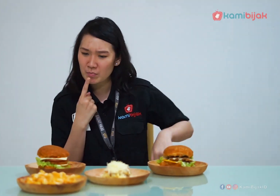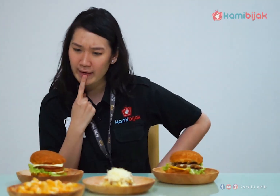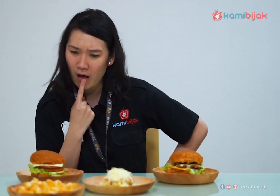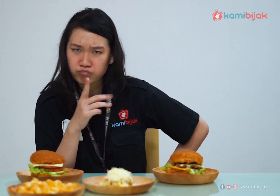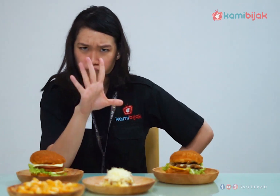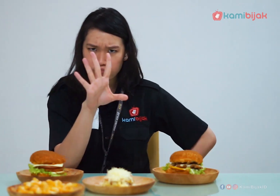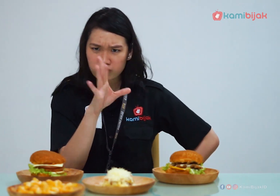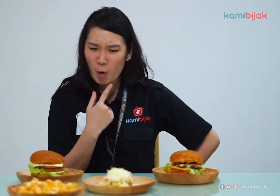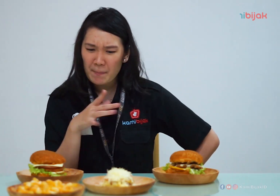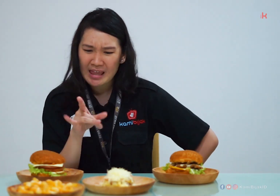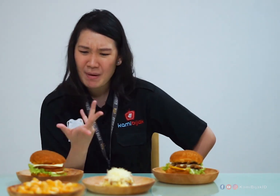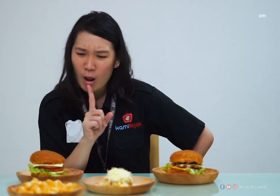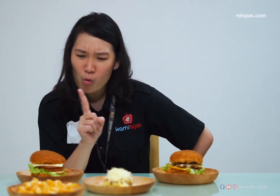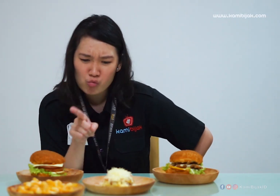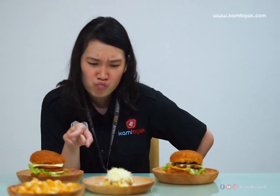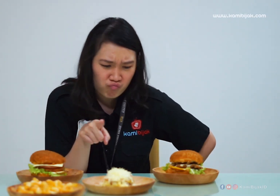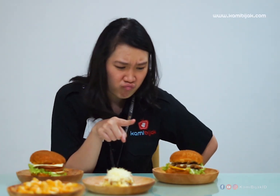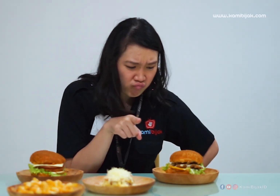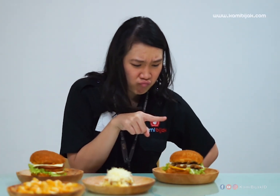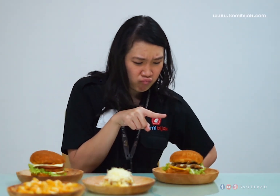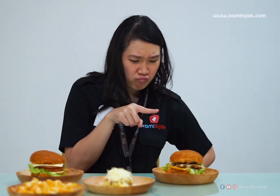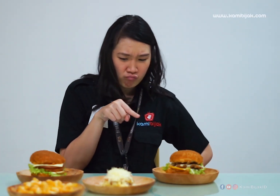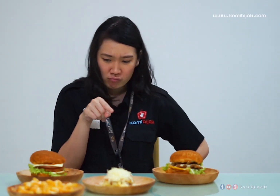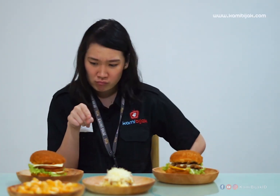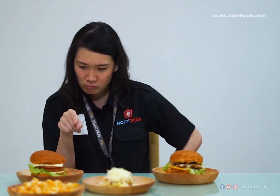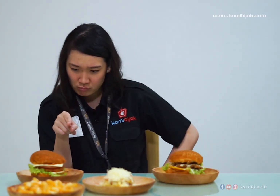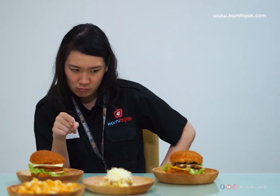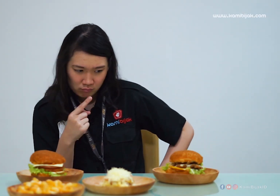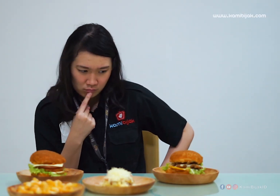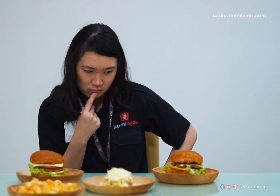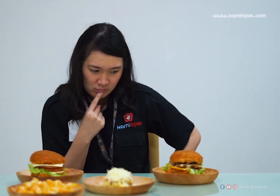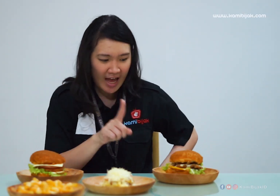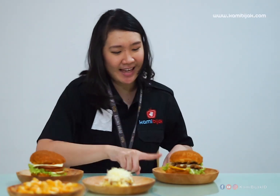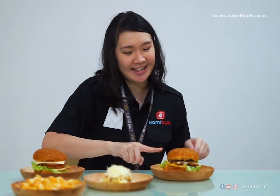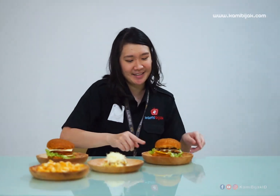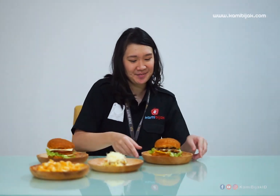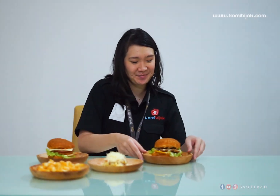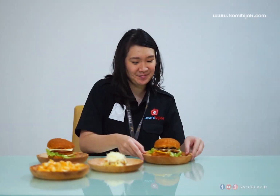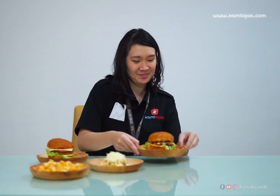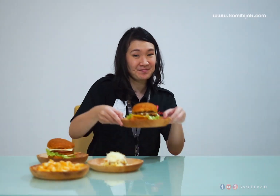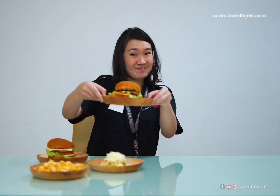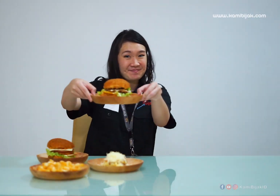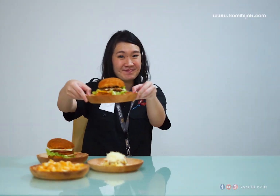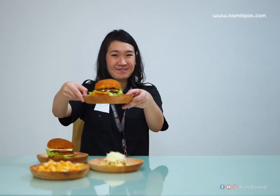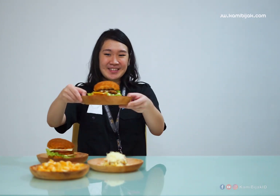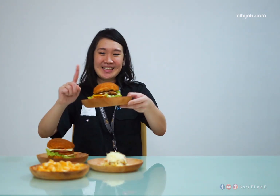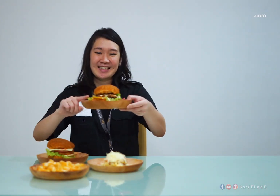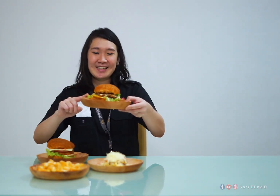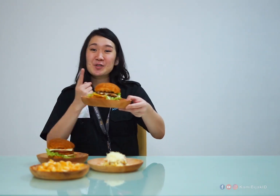Yang mana ya? Saya pilih dulu, yang mana lebih dulu? Yang ini deh.